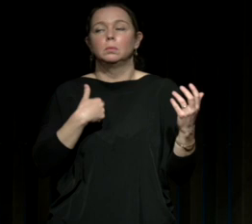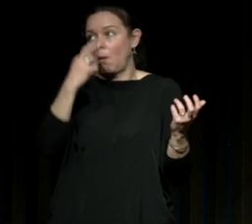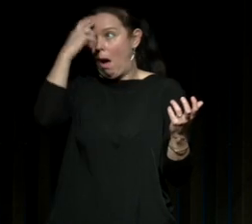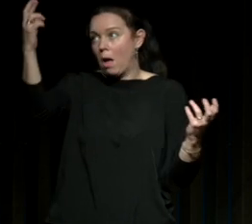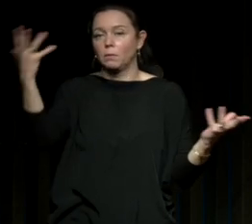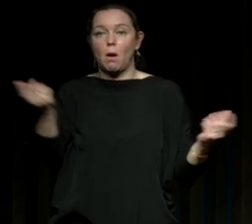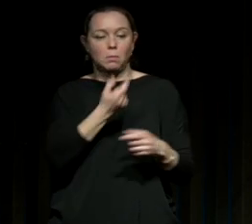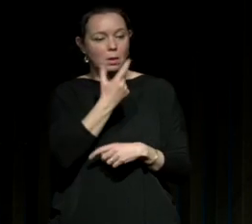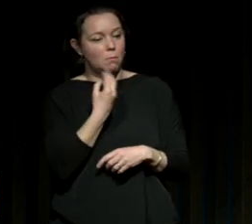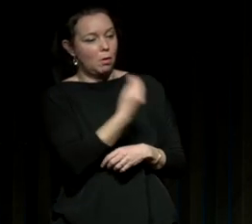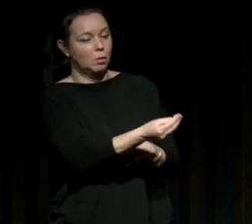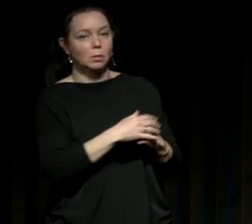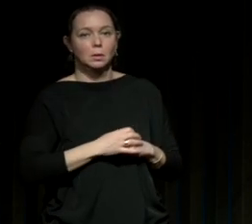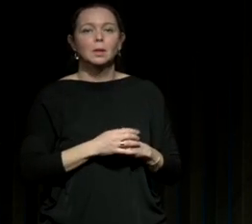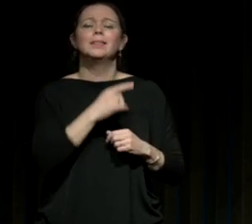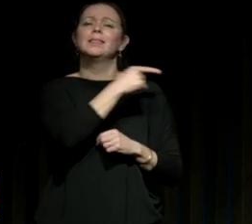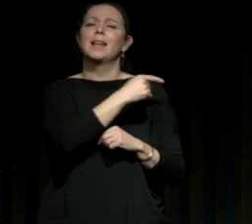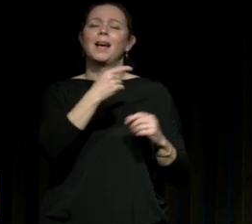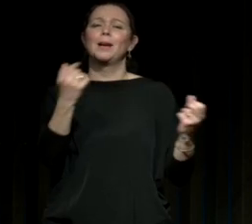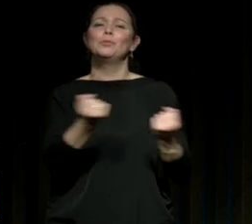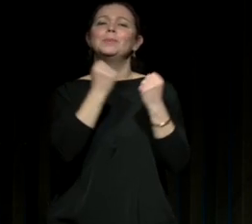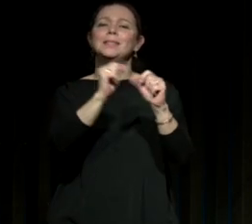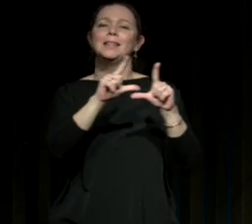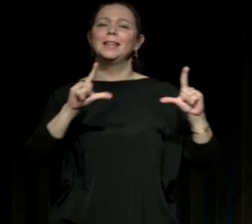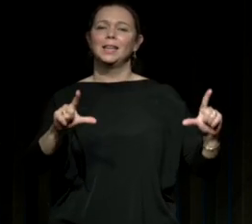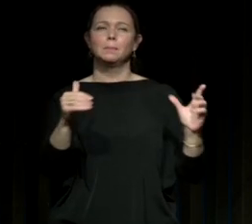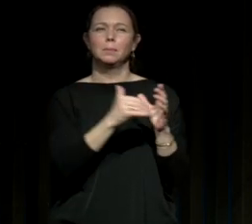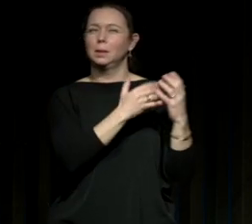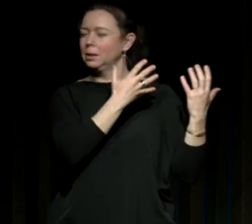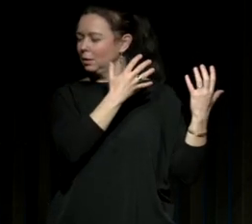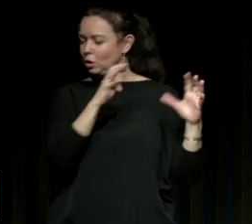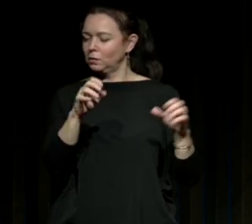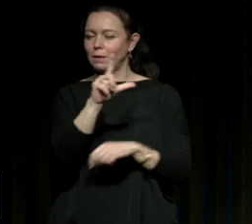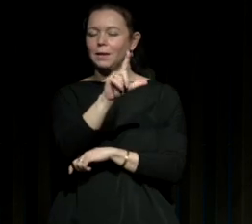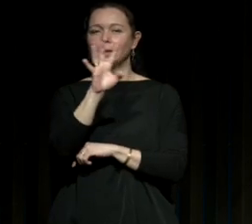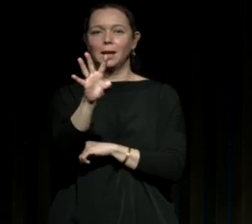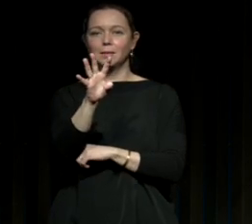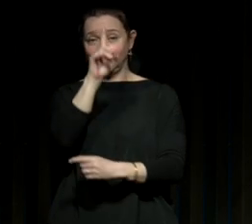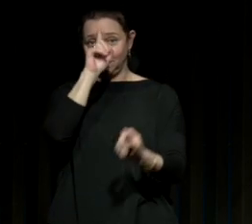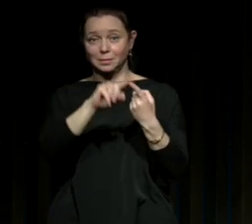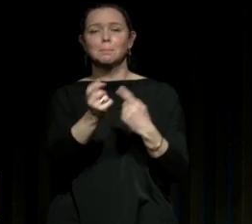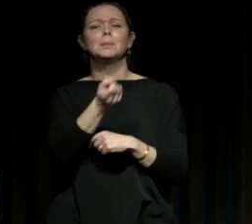c'est une publicité qui date de 1924 publicité pour un médicament publié dans les dimanches